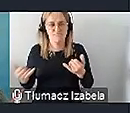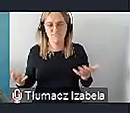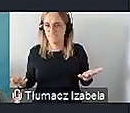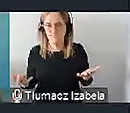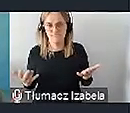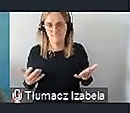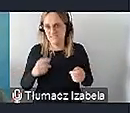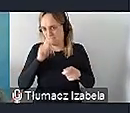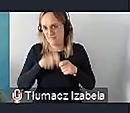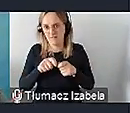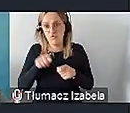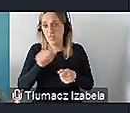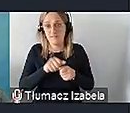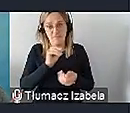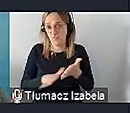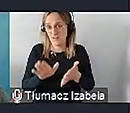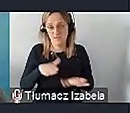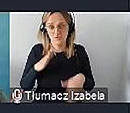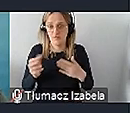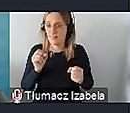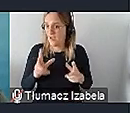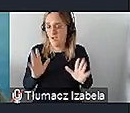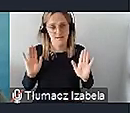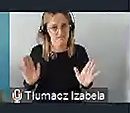Tak, są to bezpłatne strony, pani Katarzyno.